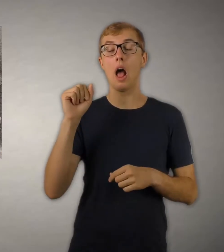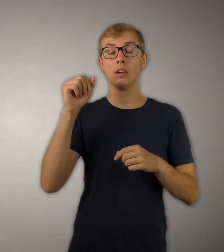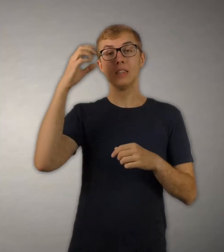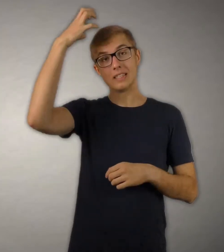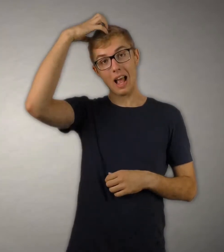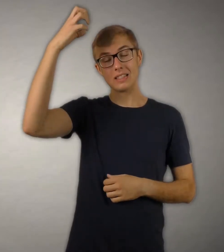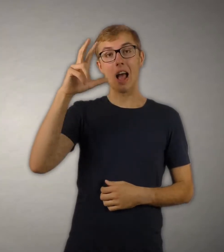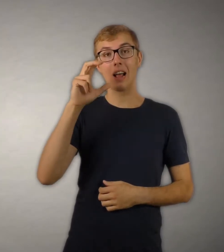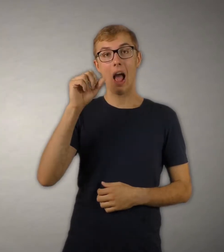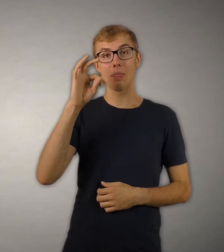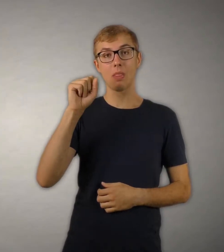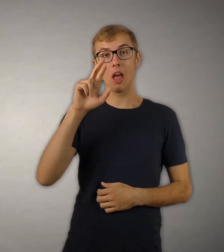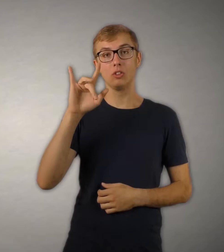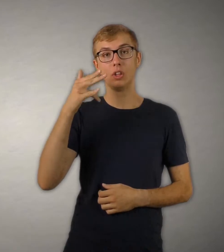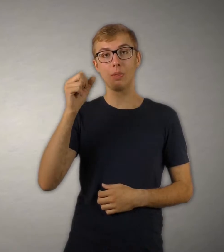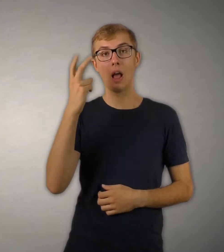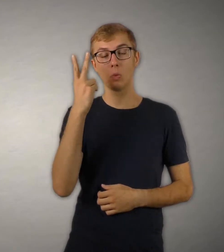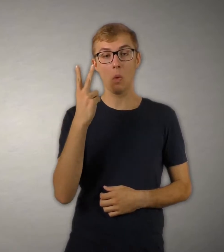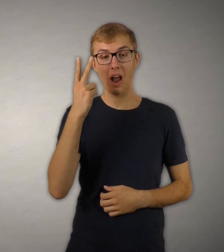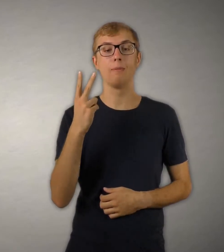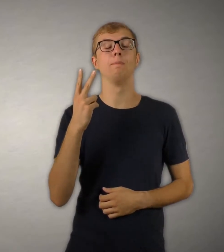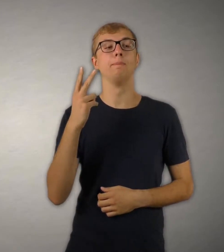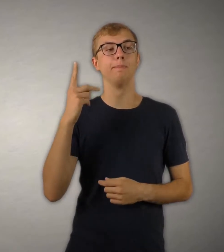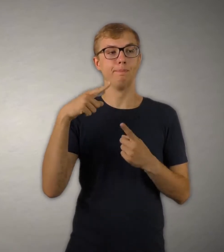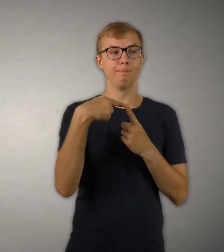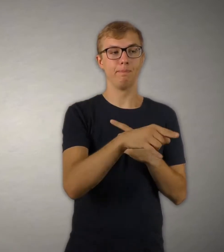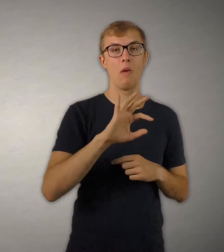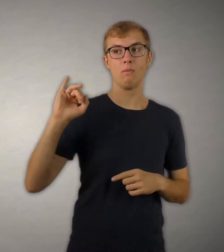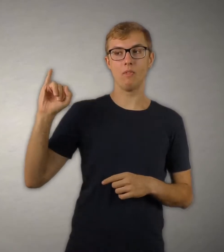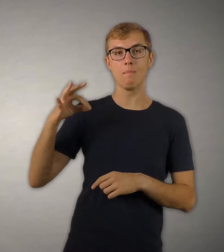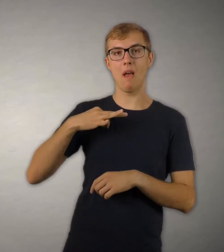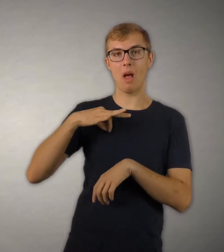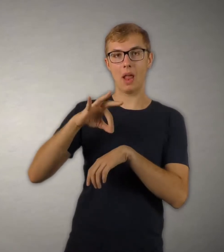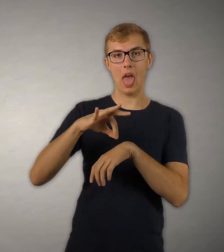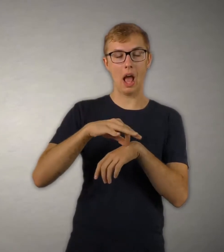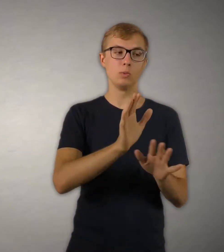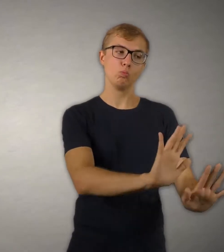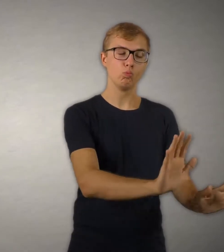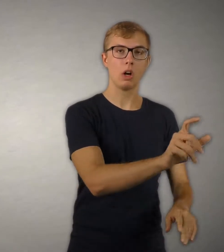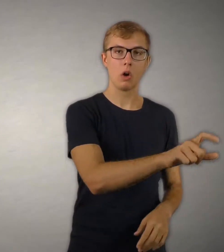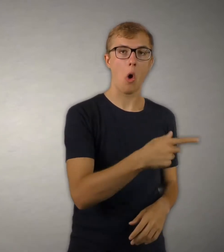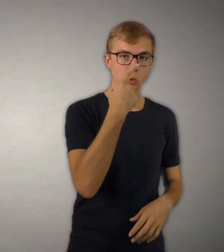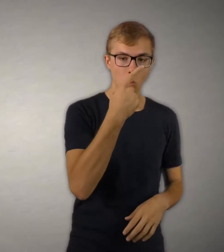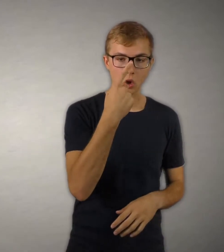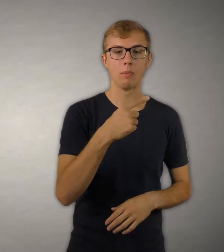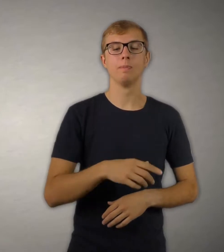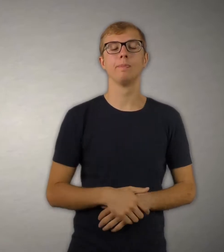Opiekował się nim osobisty lekarz carycy Katarzyny II.